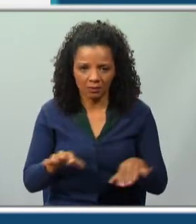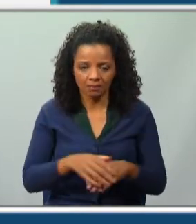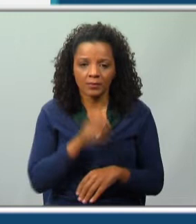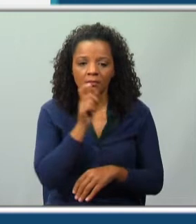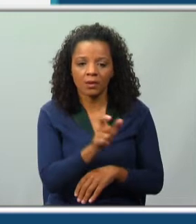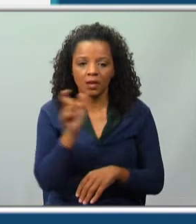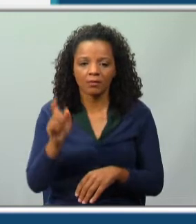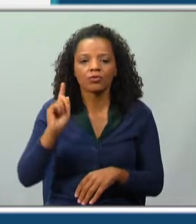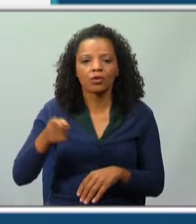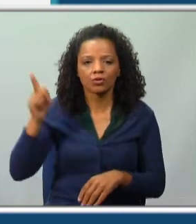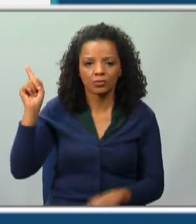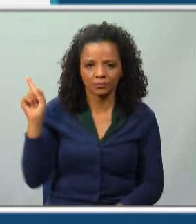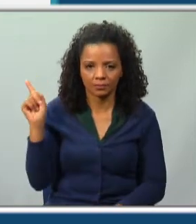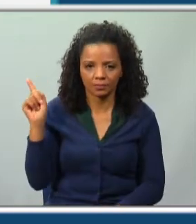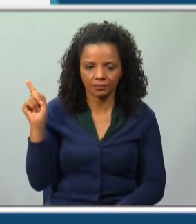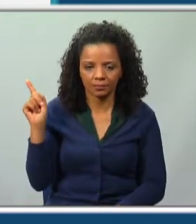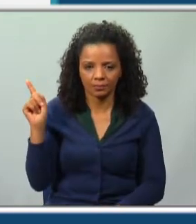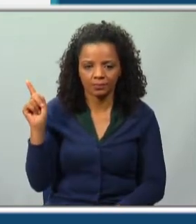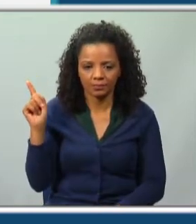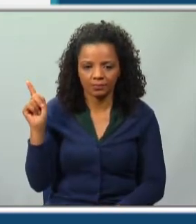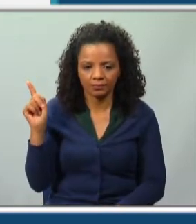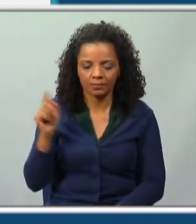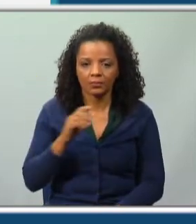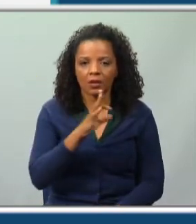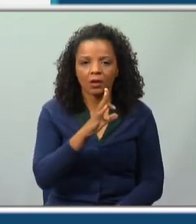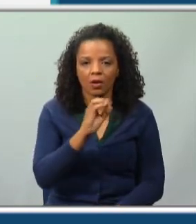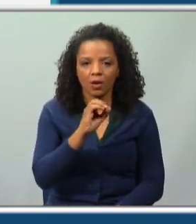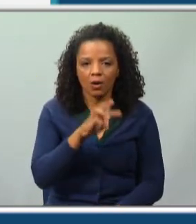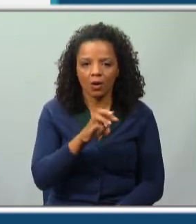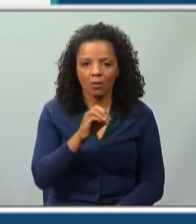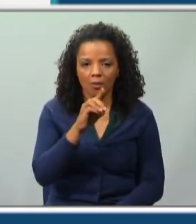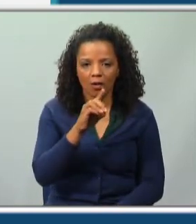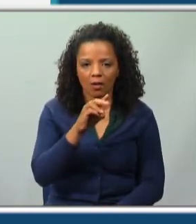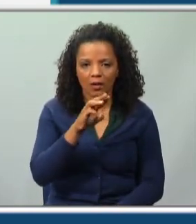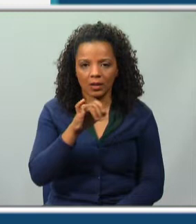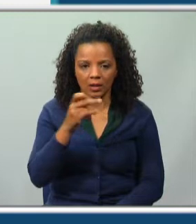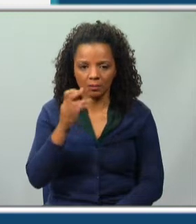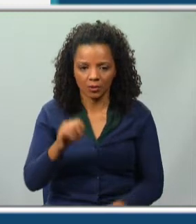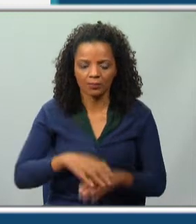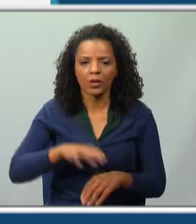palavras homonimas o concelho do porto está muito 同音詞波爾圖市非常